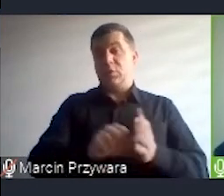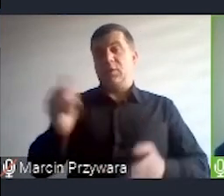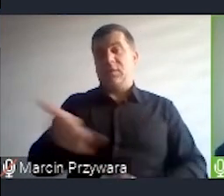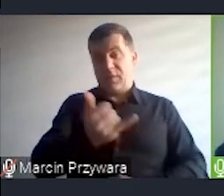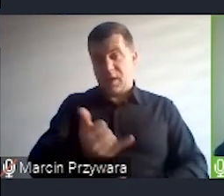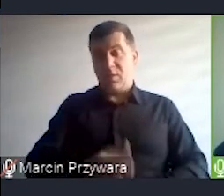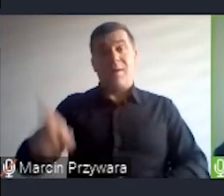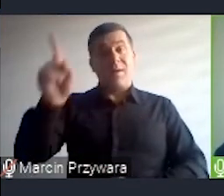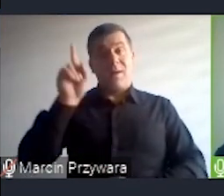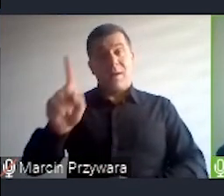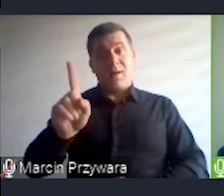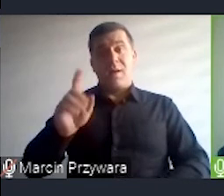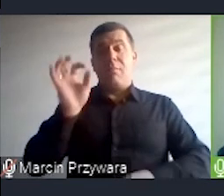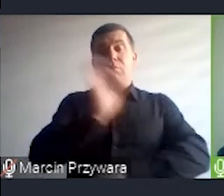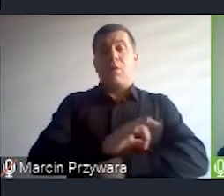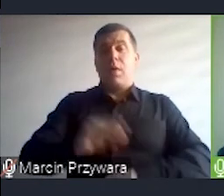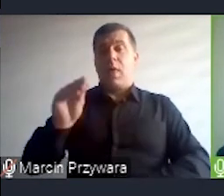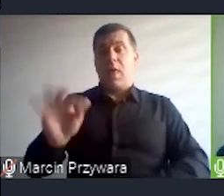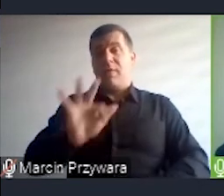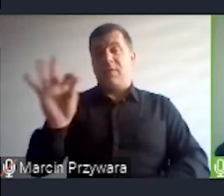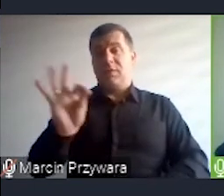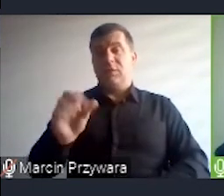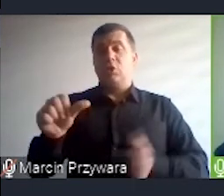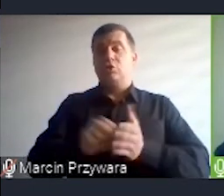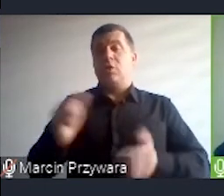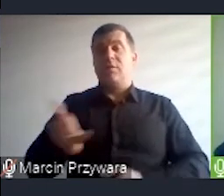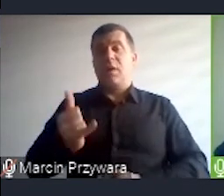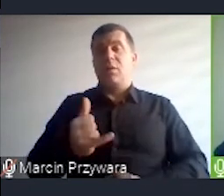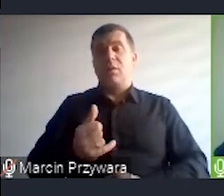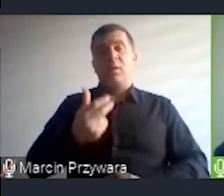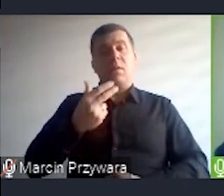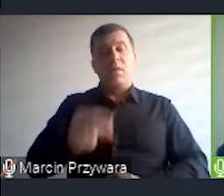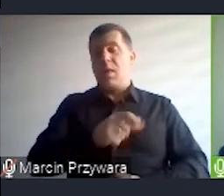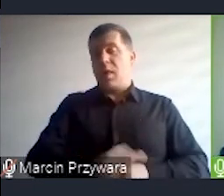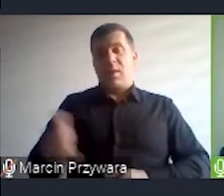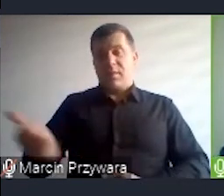a w projektach EFS środki trwałe nie podlegają trwałości.